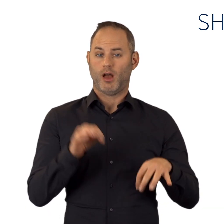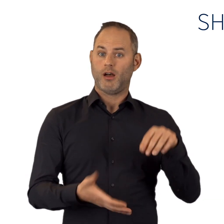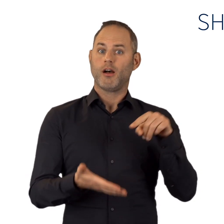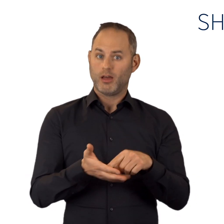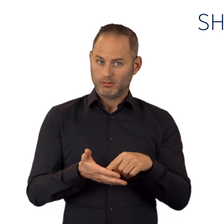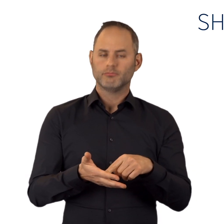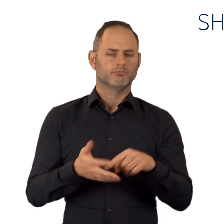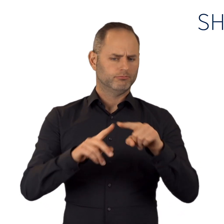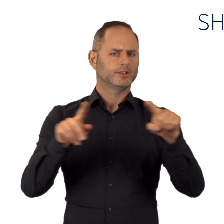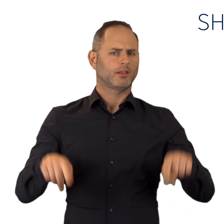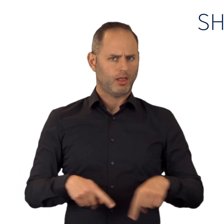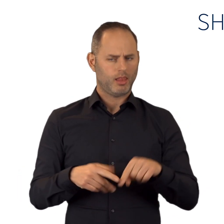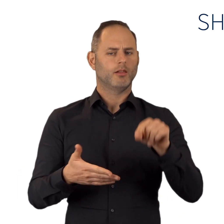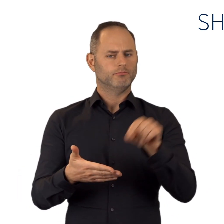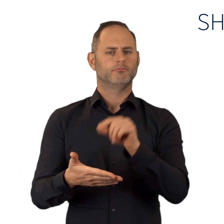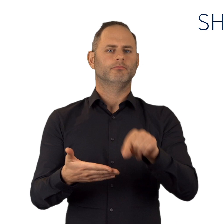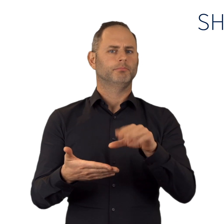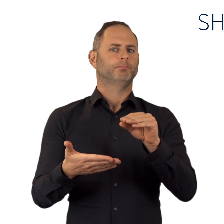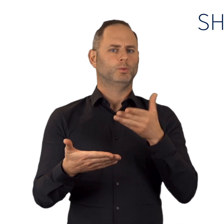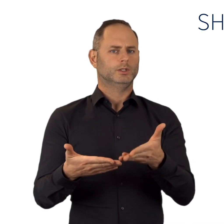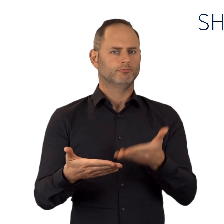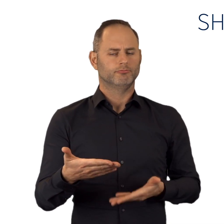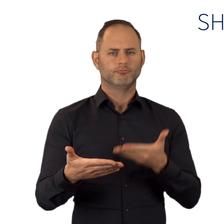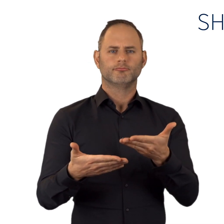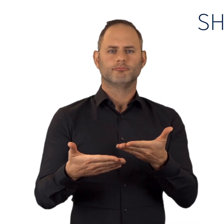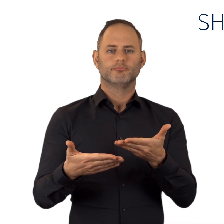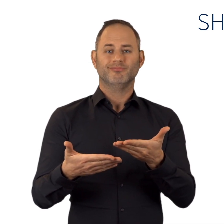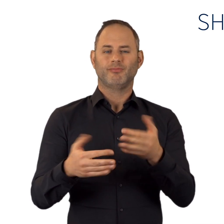Für die Wahl werden Stimmzettel verwendet.